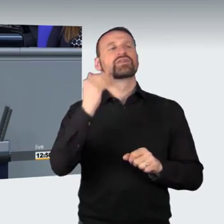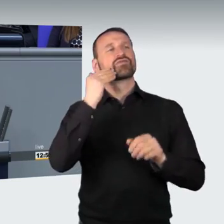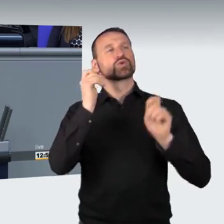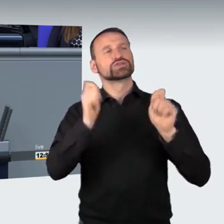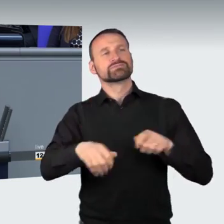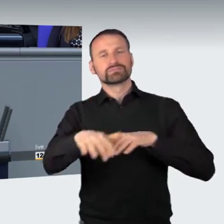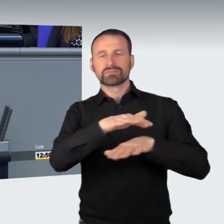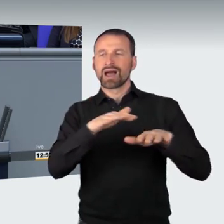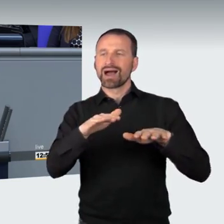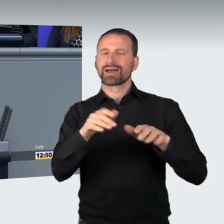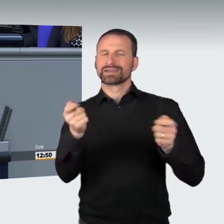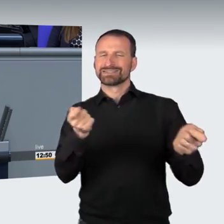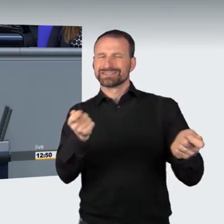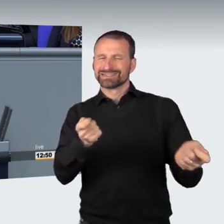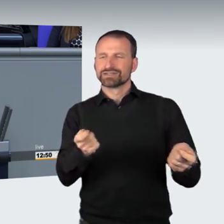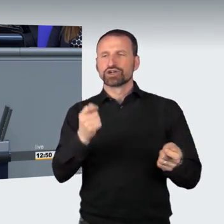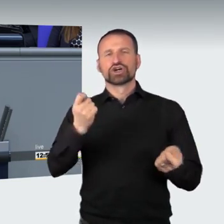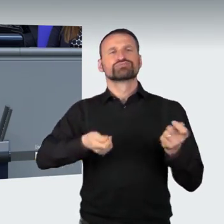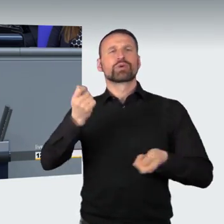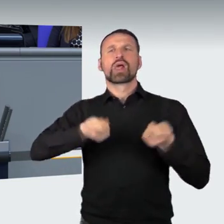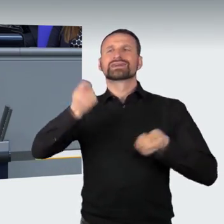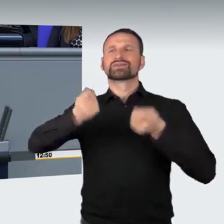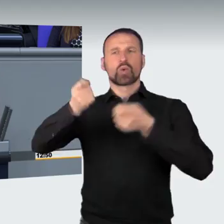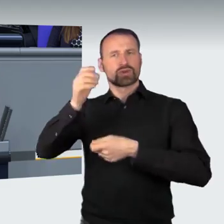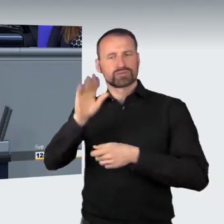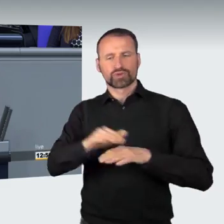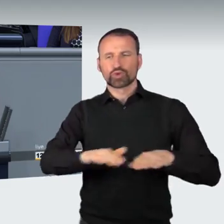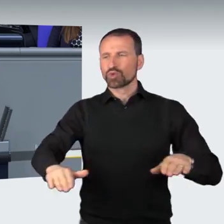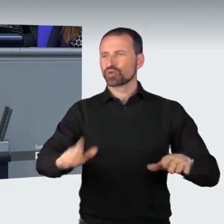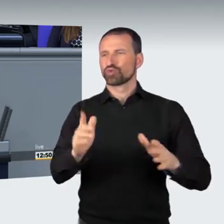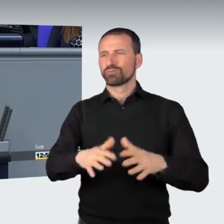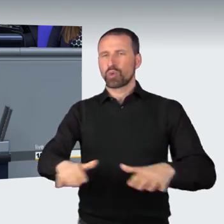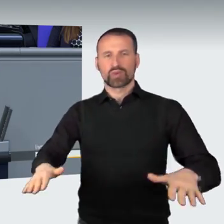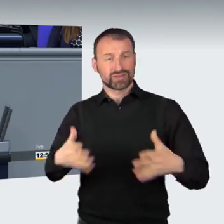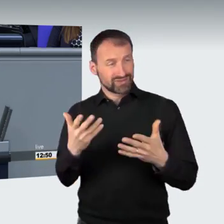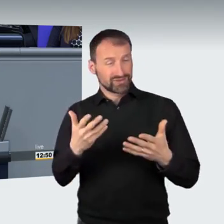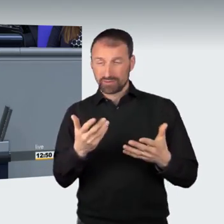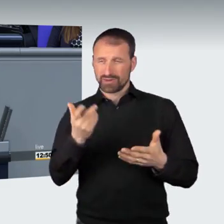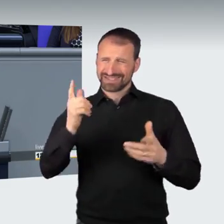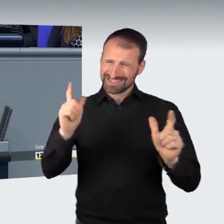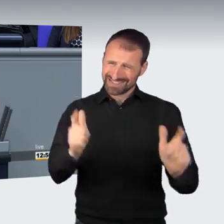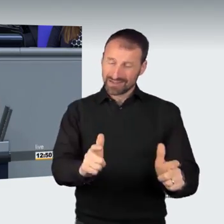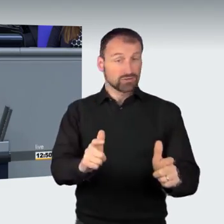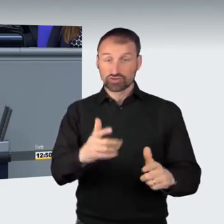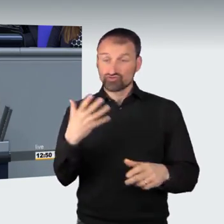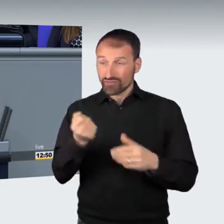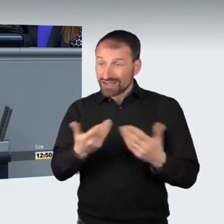und Boden einzudämmen. Um in Städten wie München die Probleme noch in den Griff zu bekommen, dazu braucht es einen wirklichen Kurswechsel